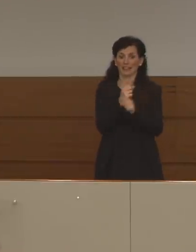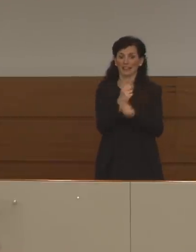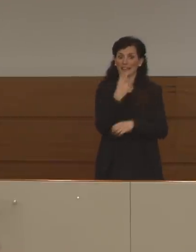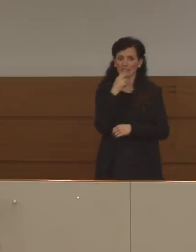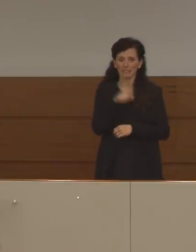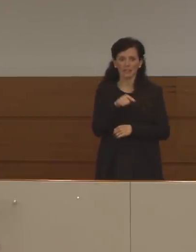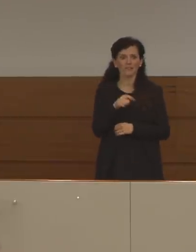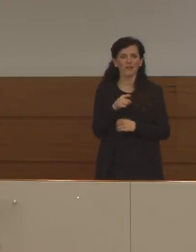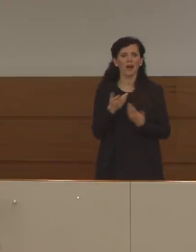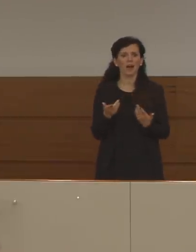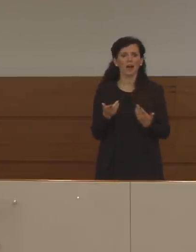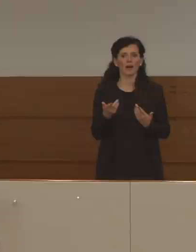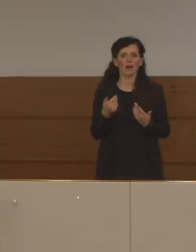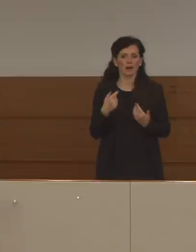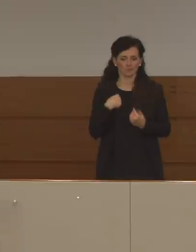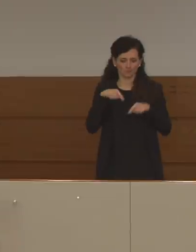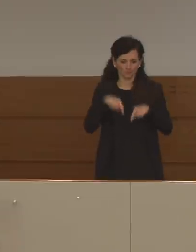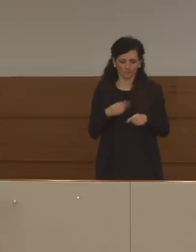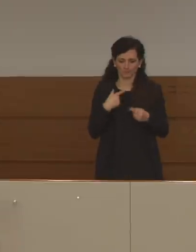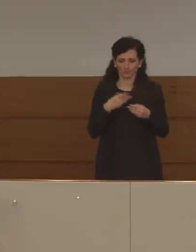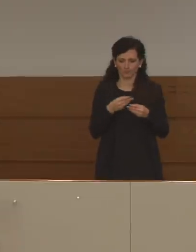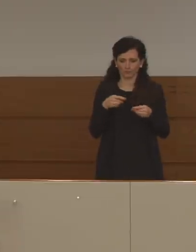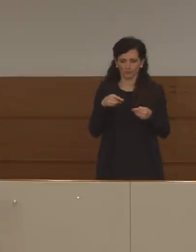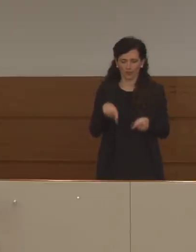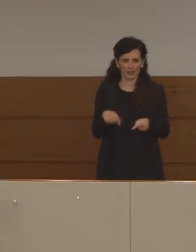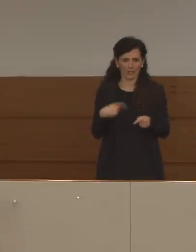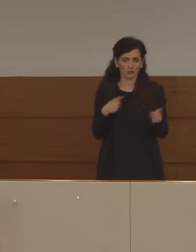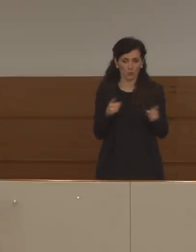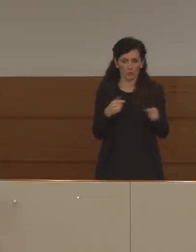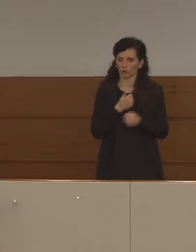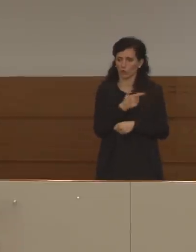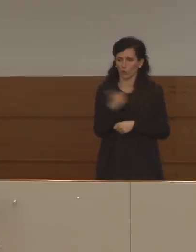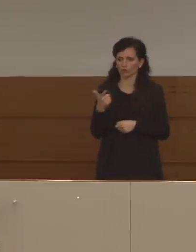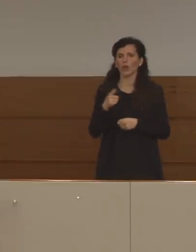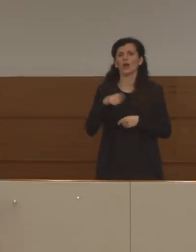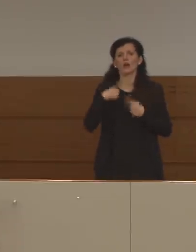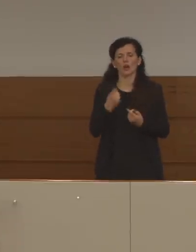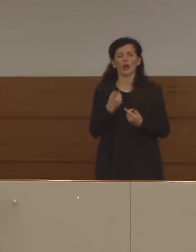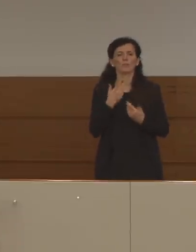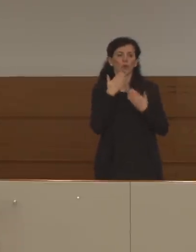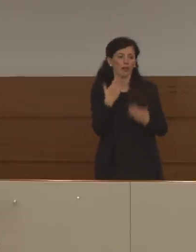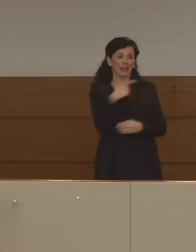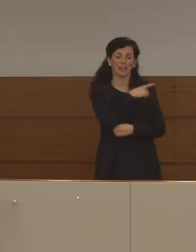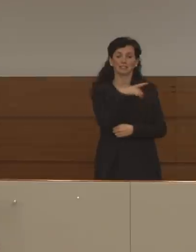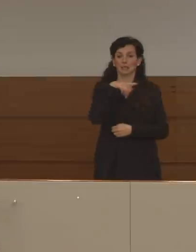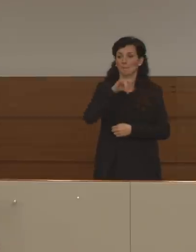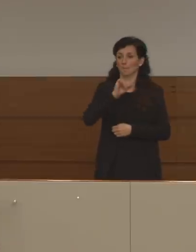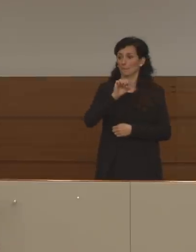la domanda quindi le faccio avere tramite il nostro ufficio stampa il dato aggiornato ad oggi.